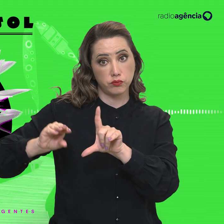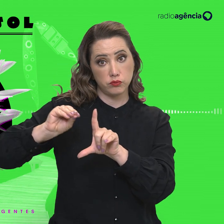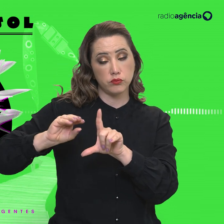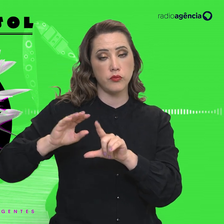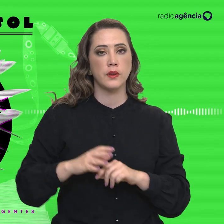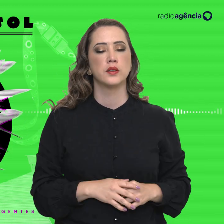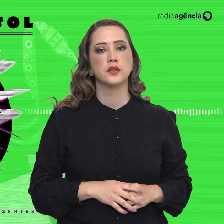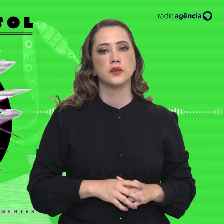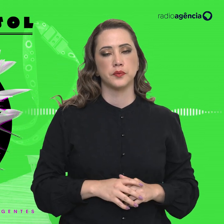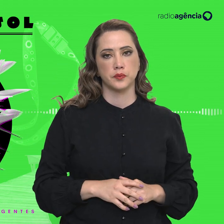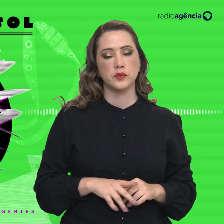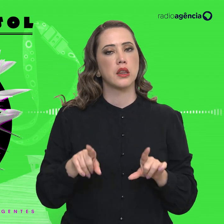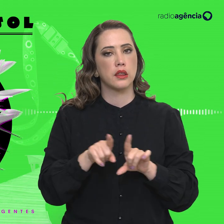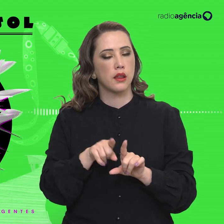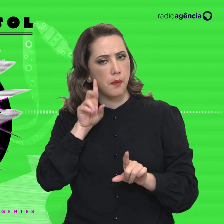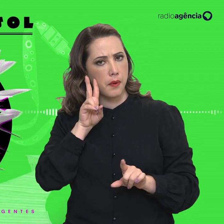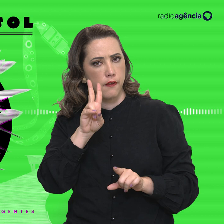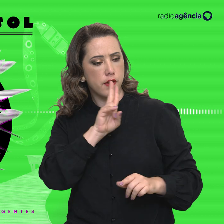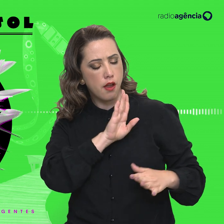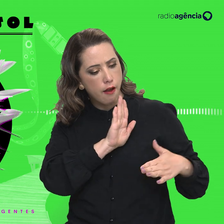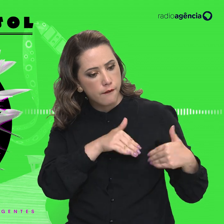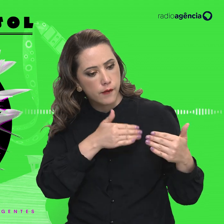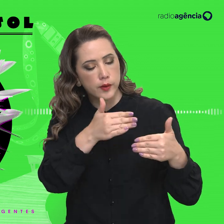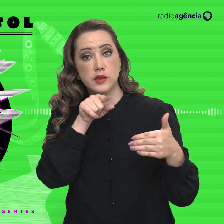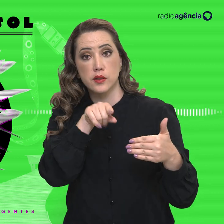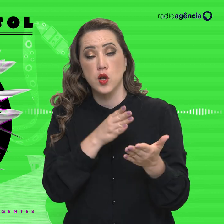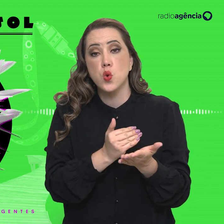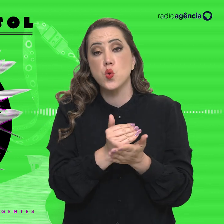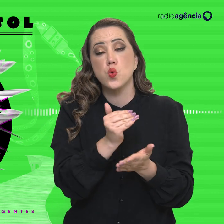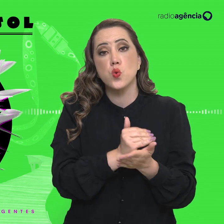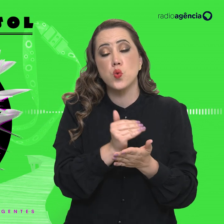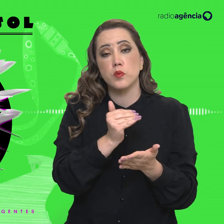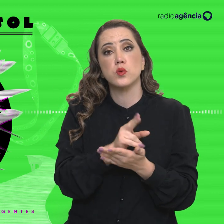[Leyberson] E também acompanha a evolução de quem começou a fazer locuções ainda criança.